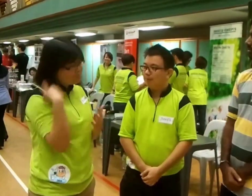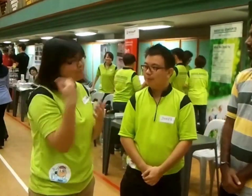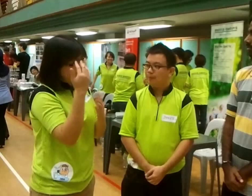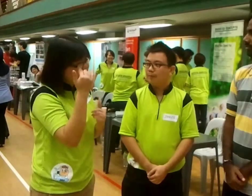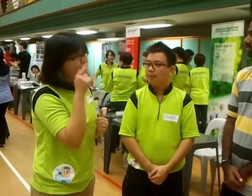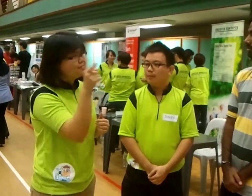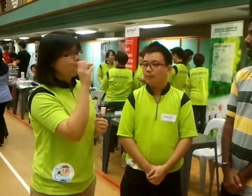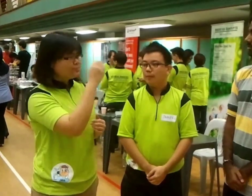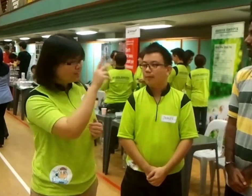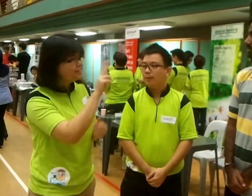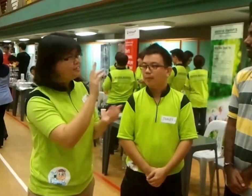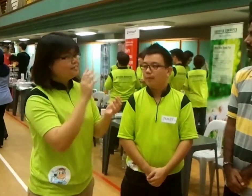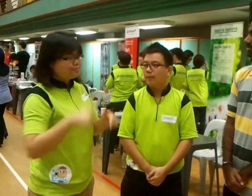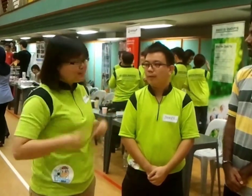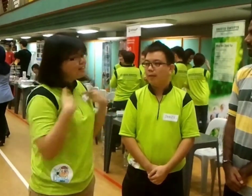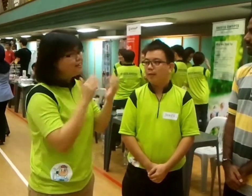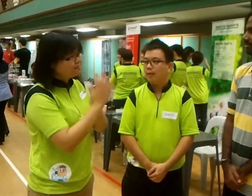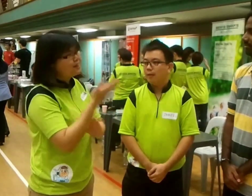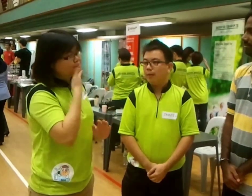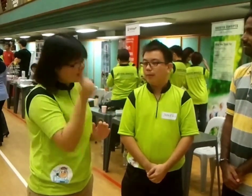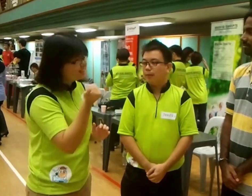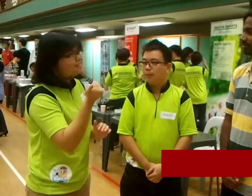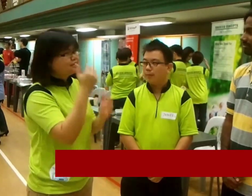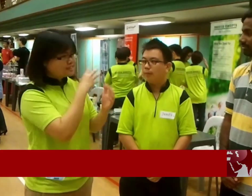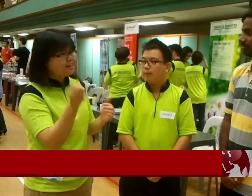Saya berharap warga OKU mempunyai kehidupan lebih baik..